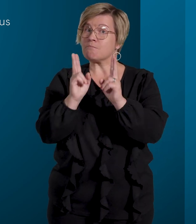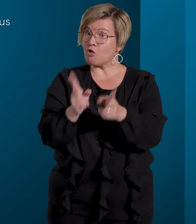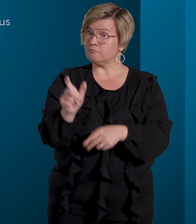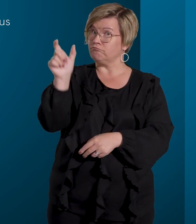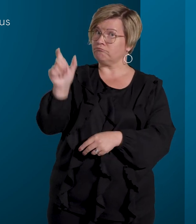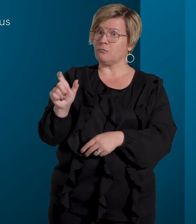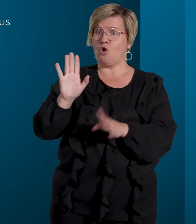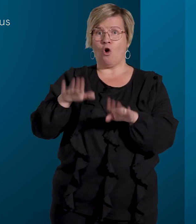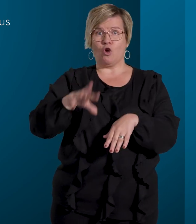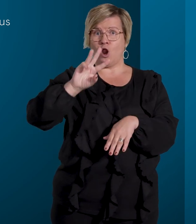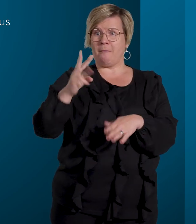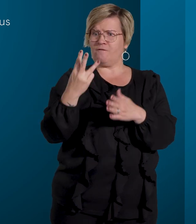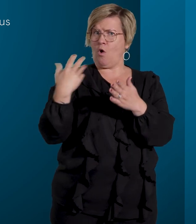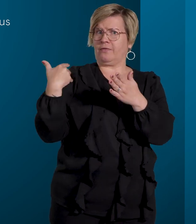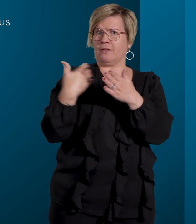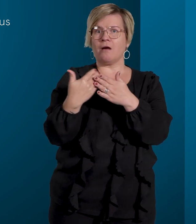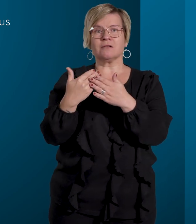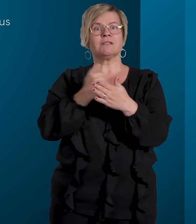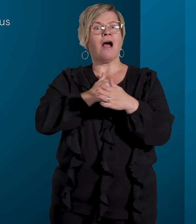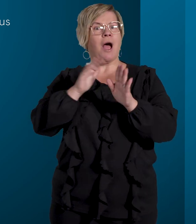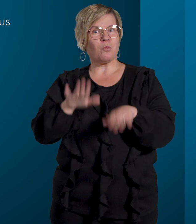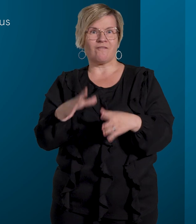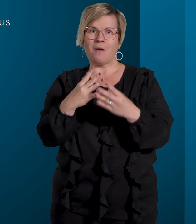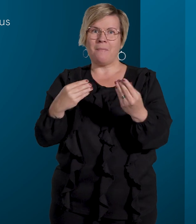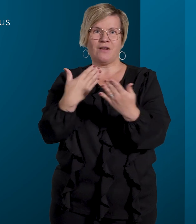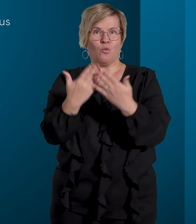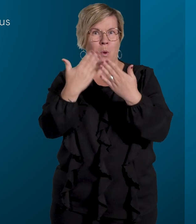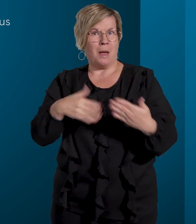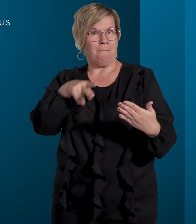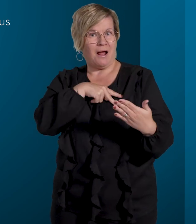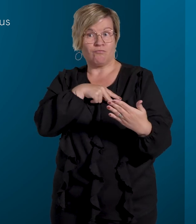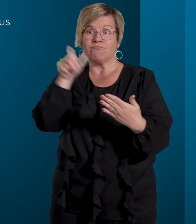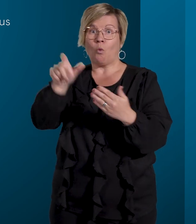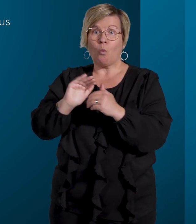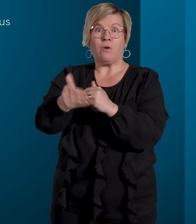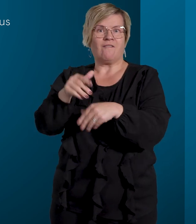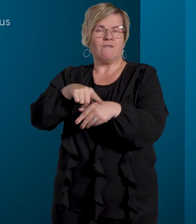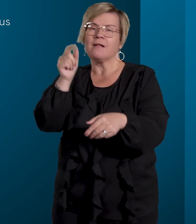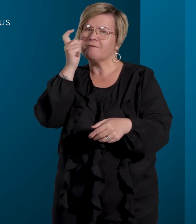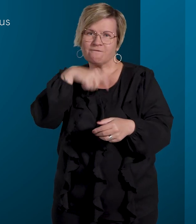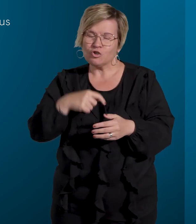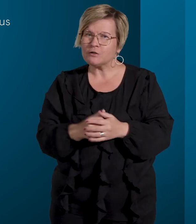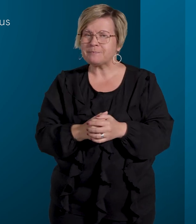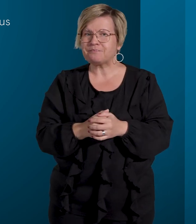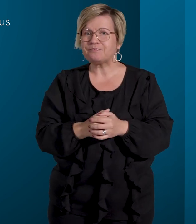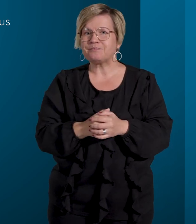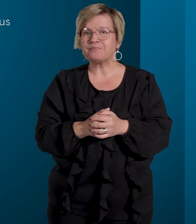Sama henkilö ei voi myöskään saada vapaaehtoisen kunniapalkintoa - toistamiseen kolmen vuoden sisällä edellisestä palkinnosta.